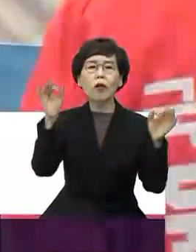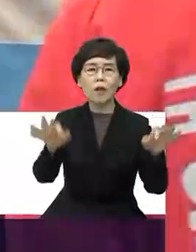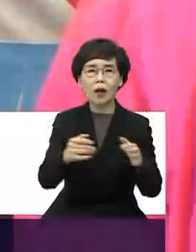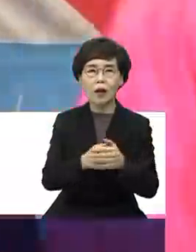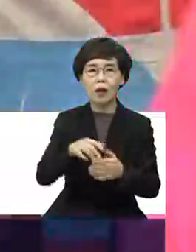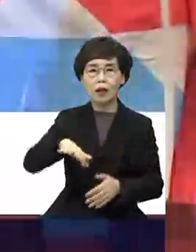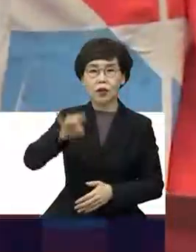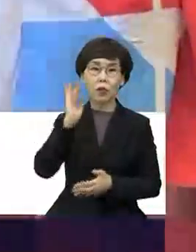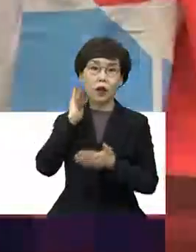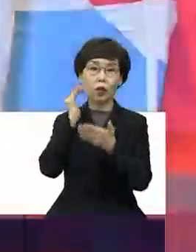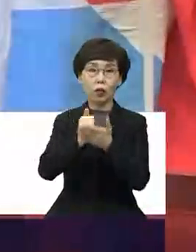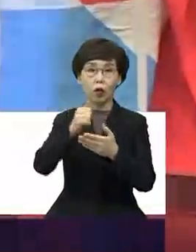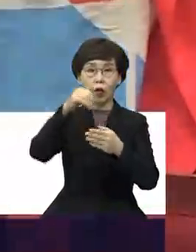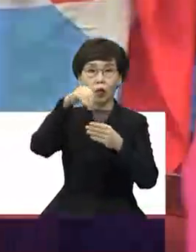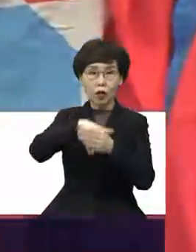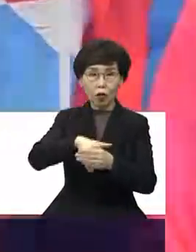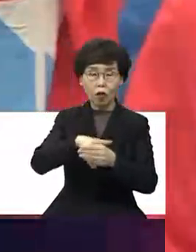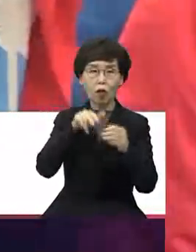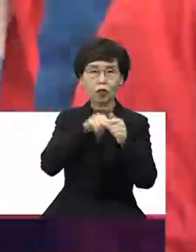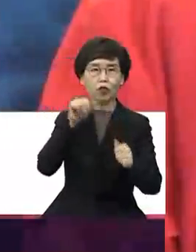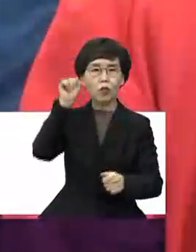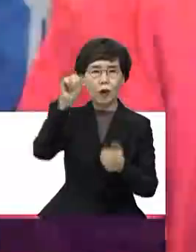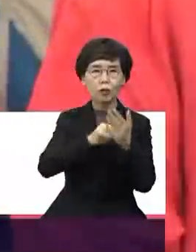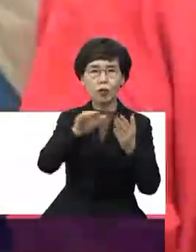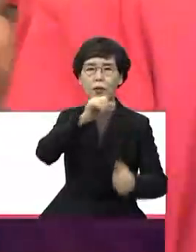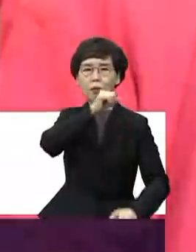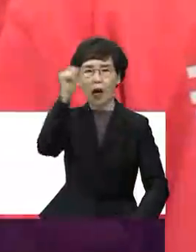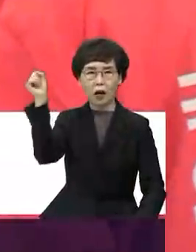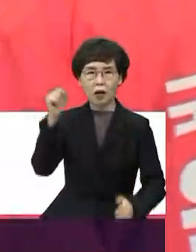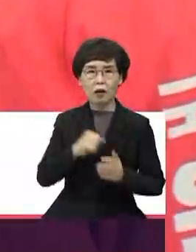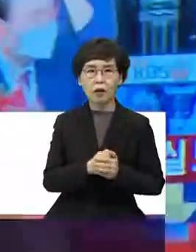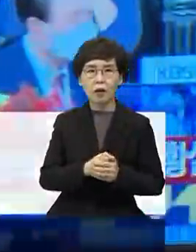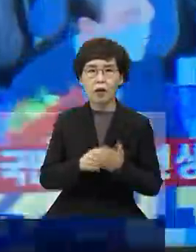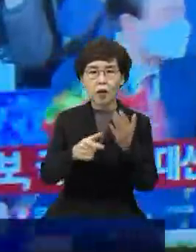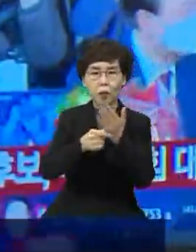도전에서 승리했습니다. 윤 당선인은 개표 막바지까지 자택에